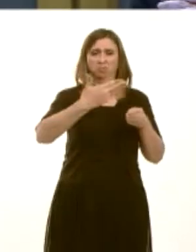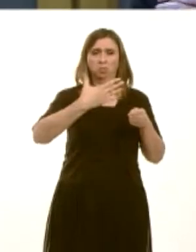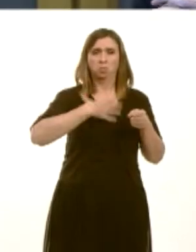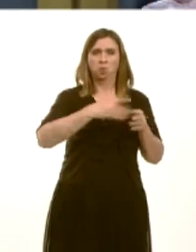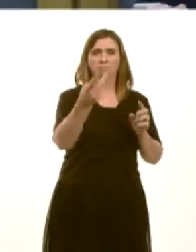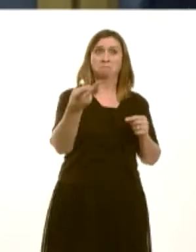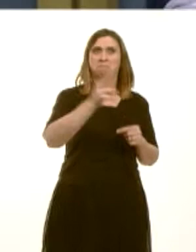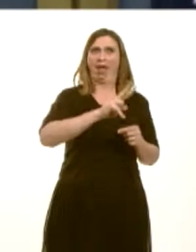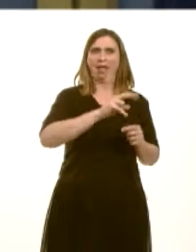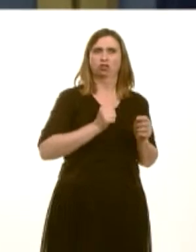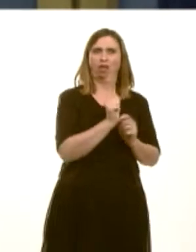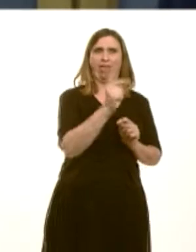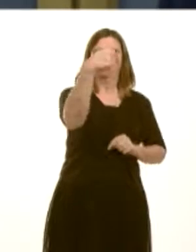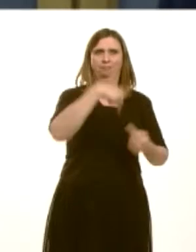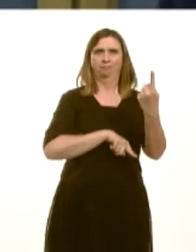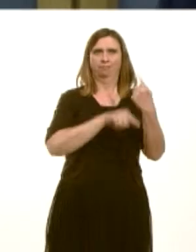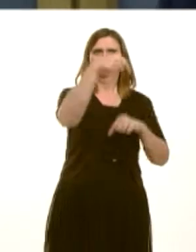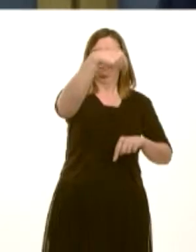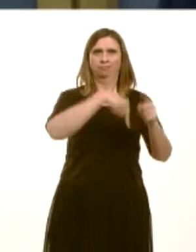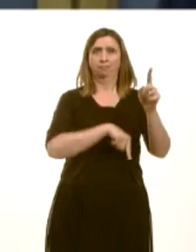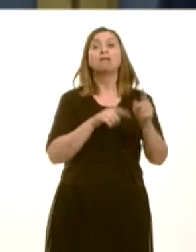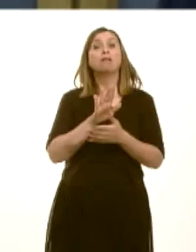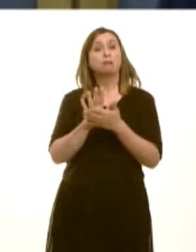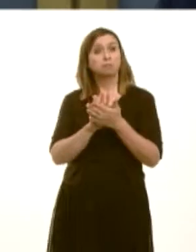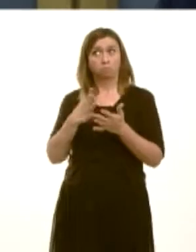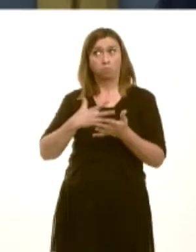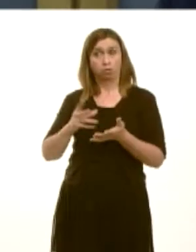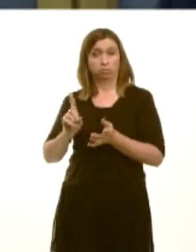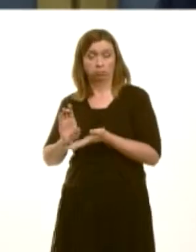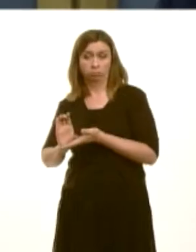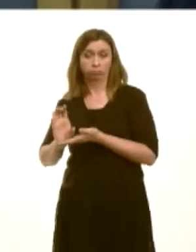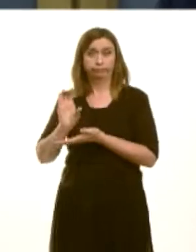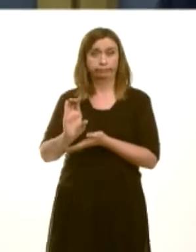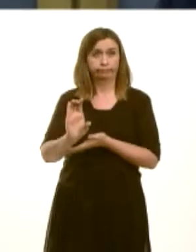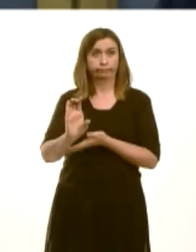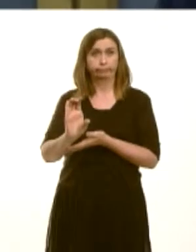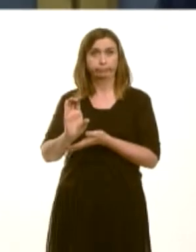cynllun yma yw comisiynu darn o waithóadroddiad llawn ar yr posibiliad yma. A wnewch chi edrych,